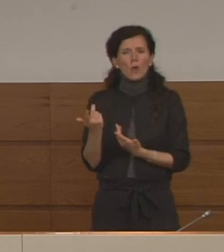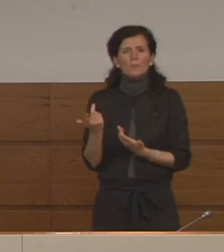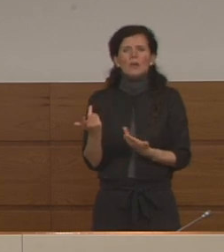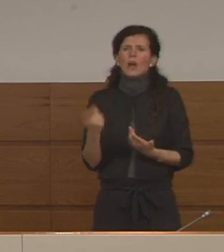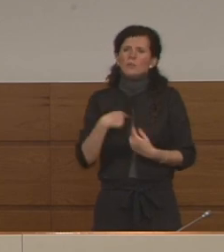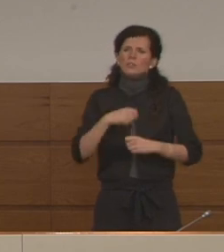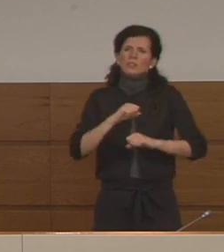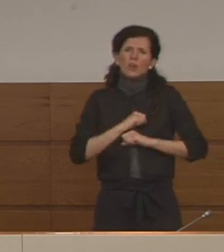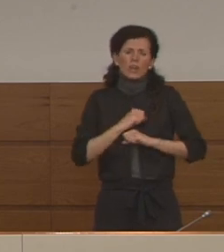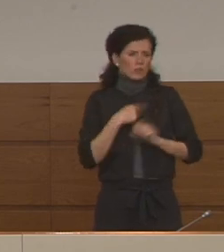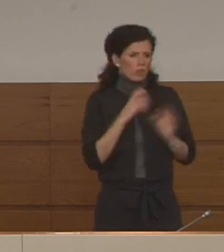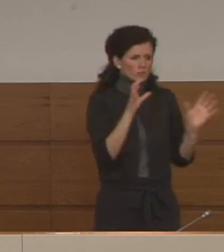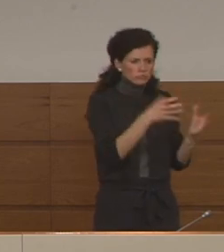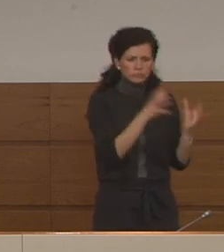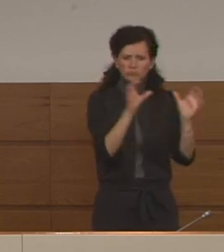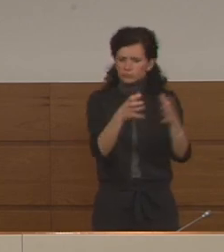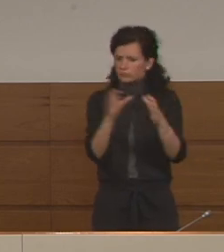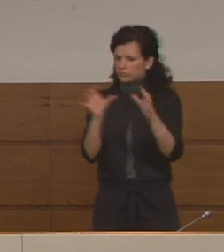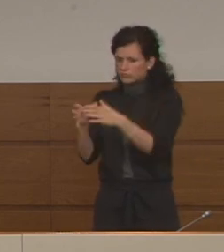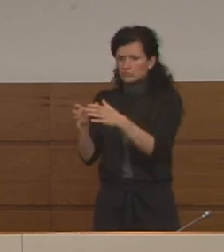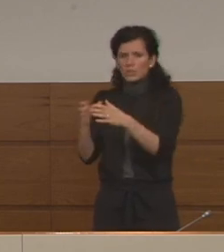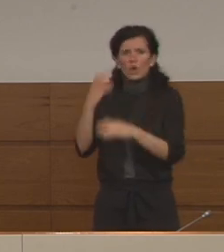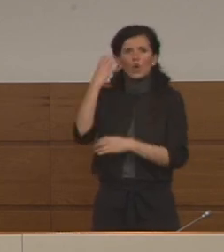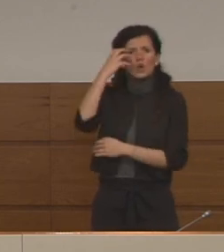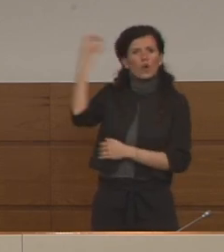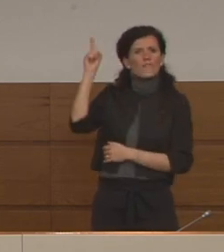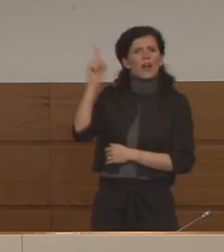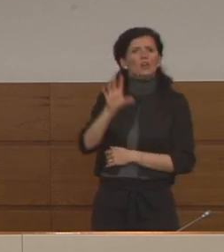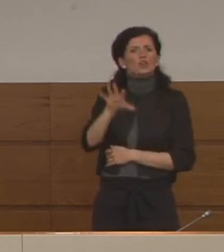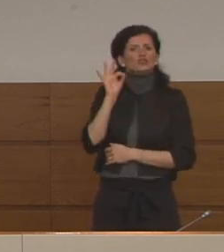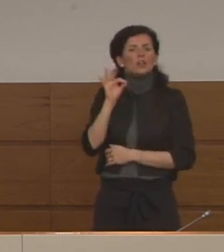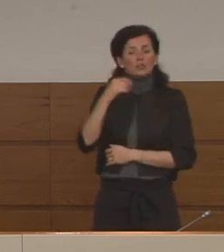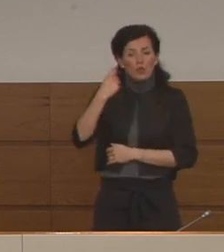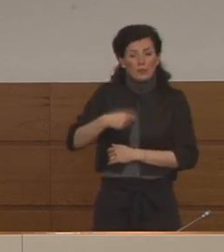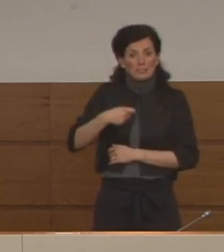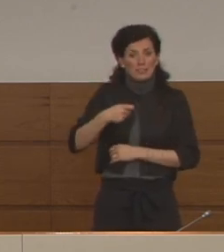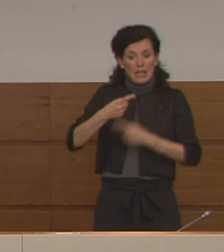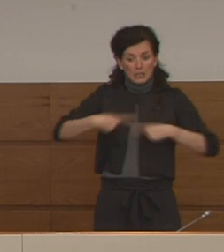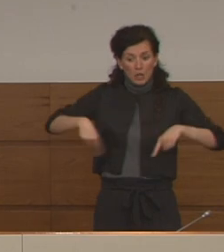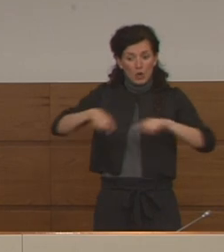che la scelta del Governo, del Presidente del Consiglio, visto che ha deciso di